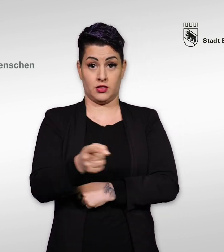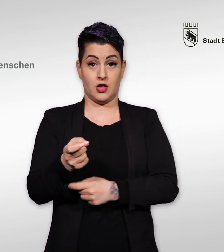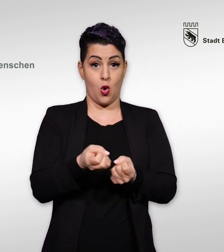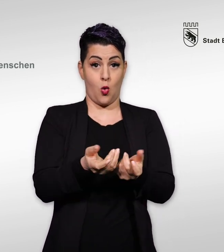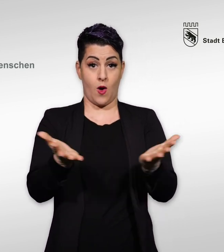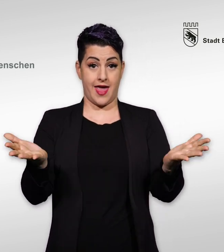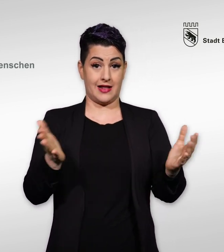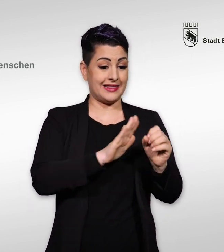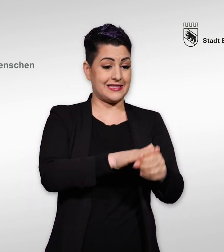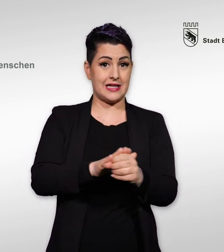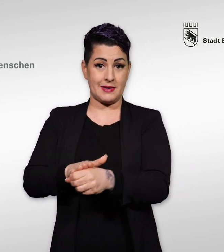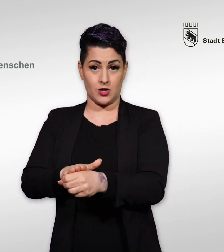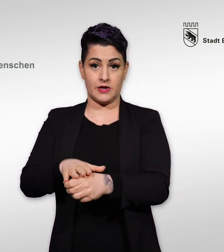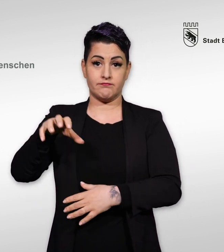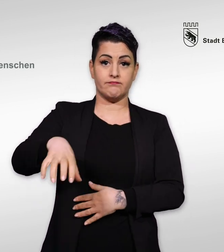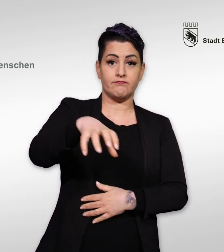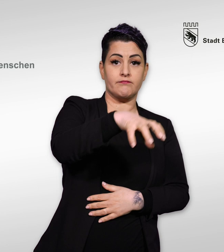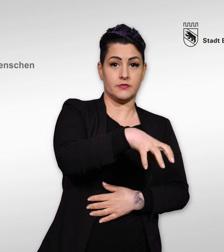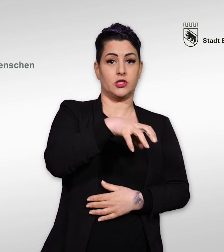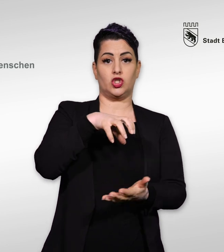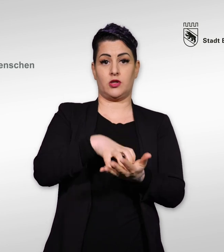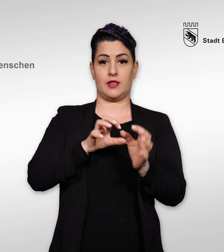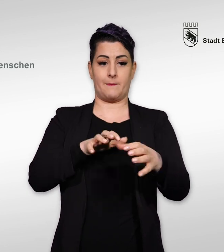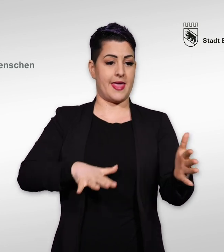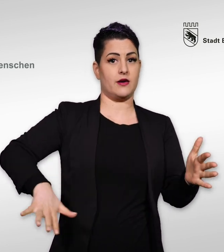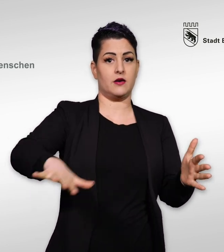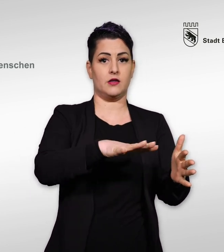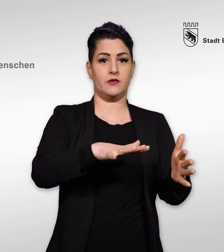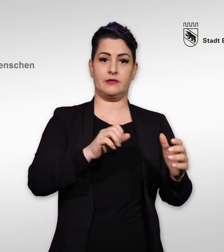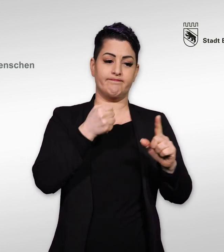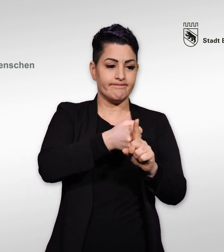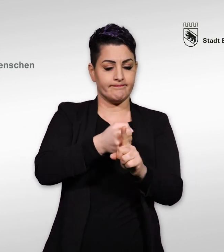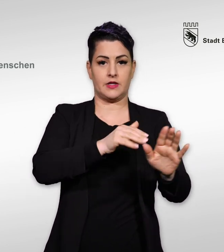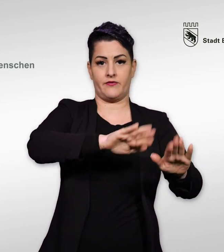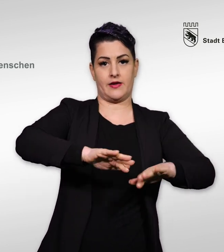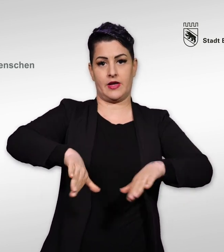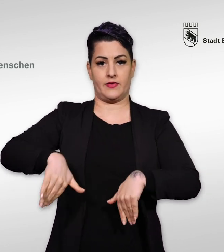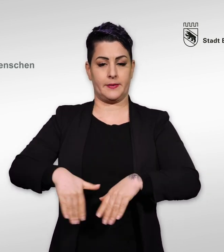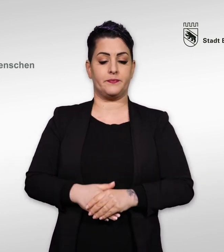Diskriminierung gegenüber queeren Menschen auf lokaler Ebene zu bekämpfen.